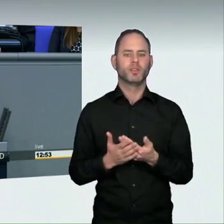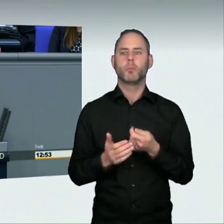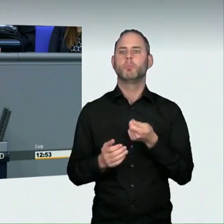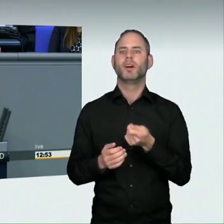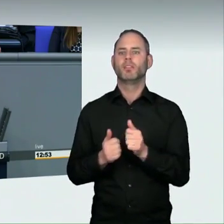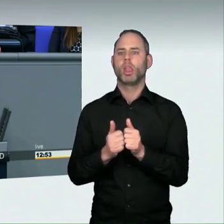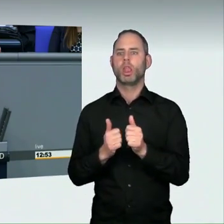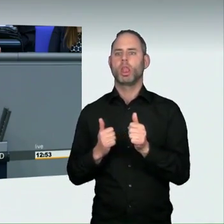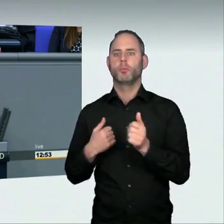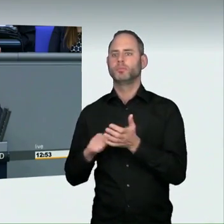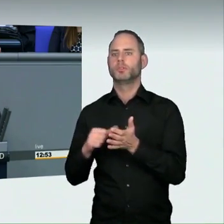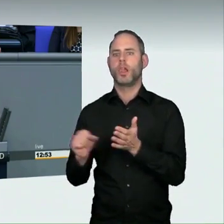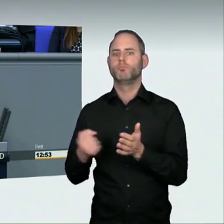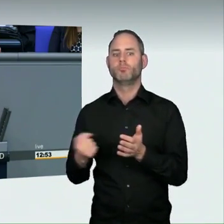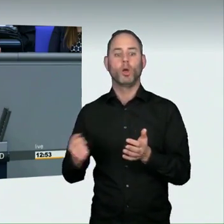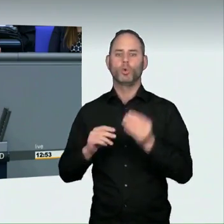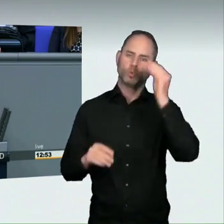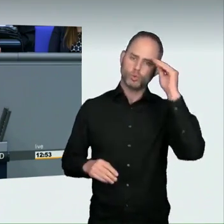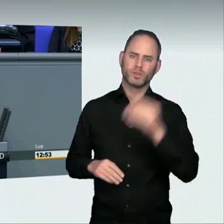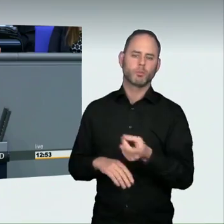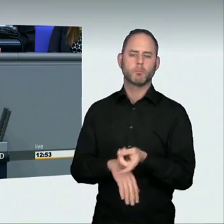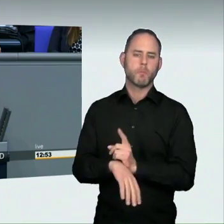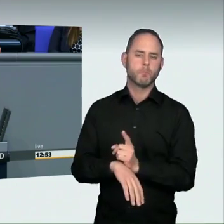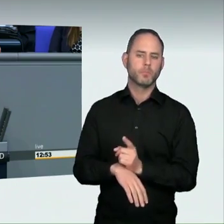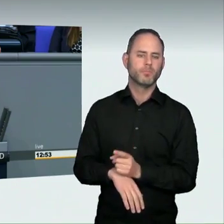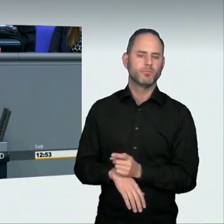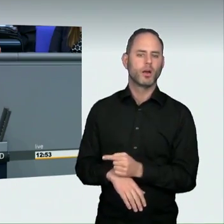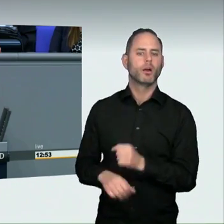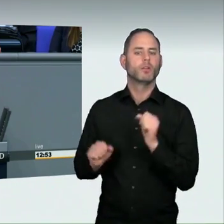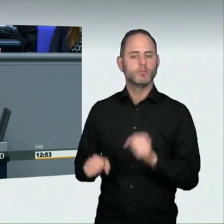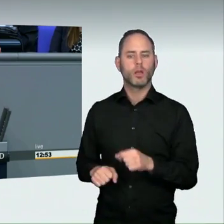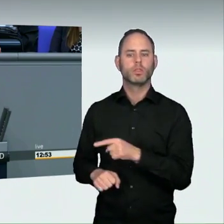dass er sich darum kümmert, das Geld noch zu besorgen. Davon profitiert letztlich dann auch der Vermieter, wenn er doch